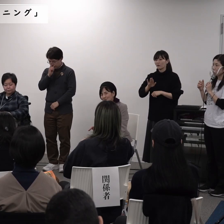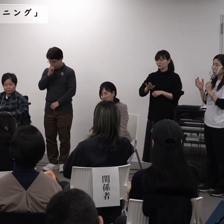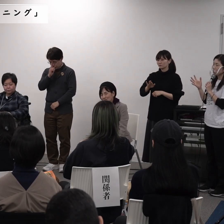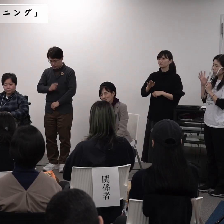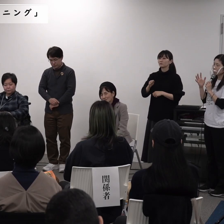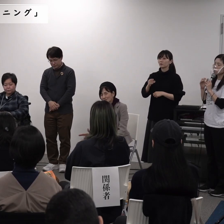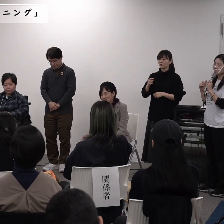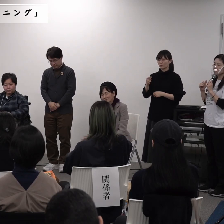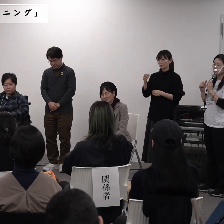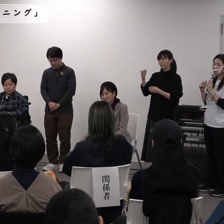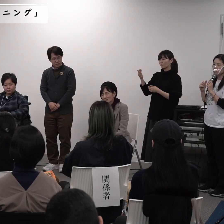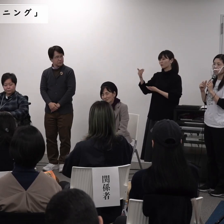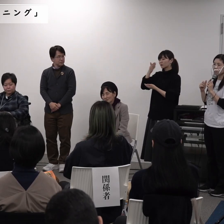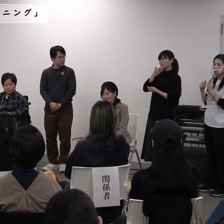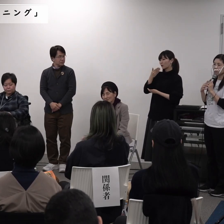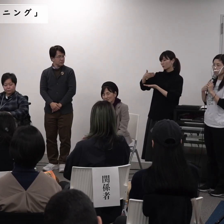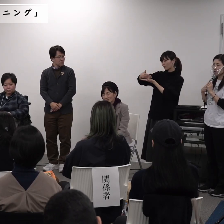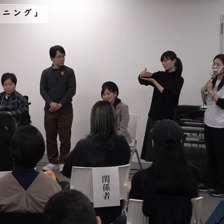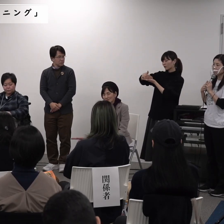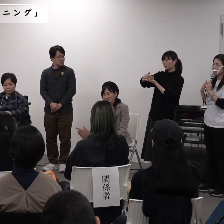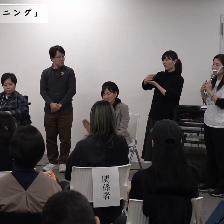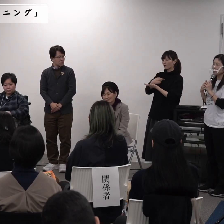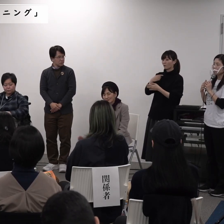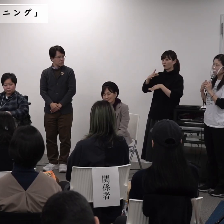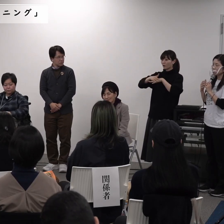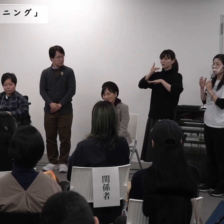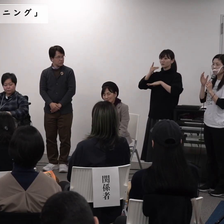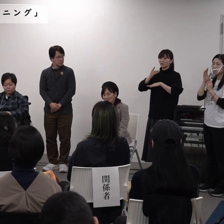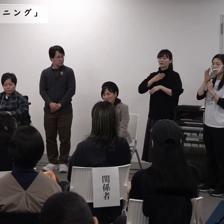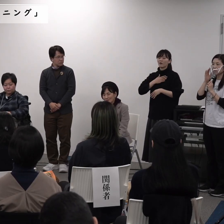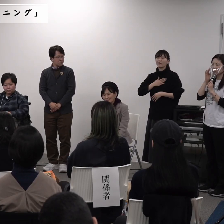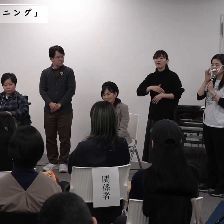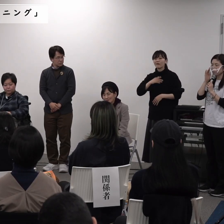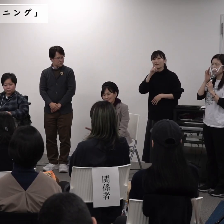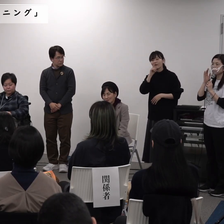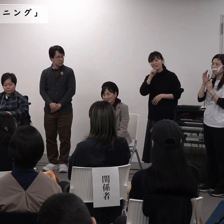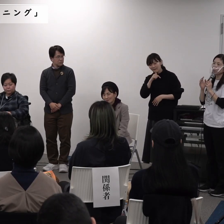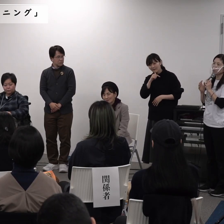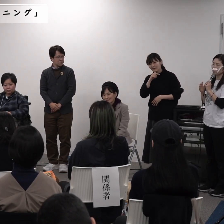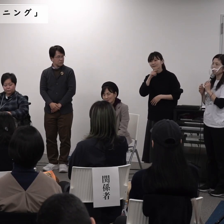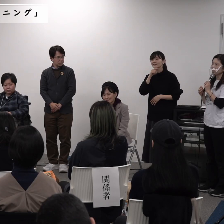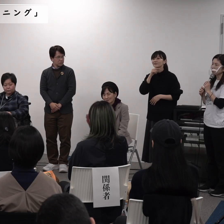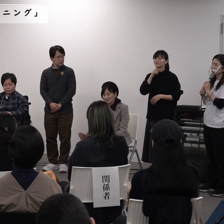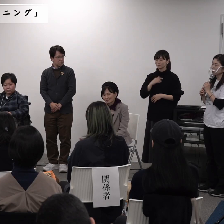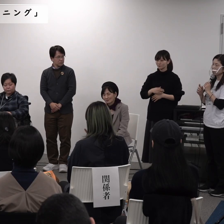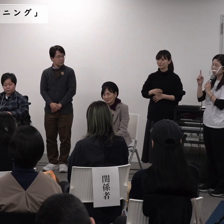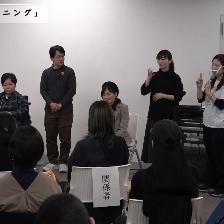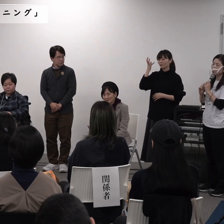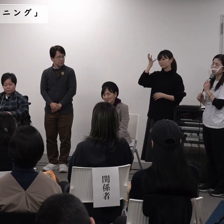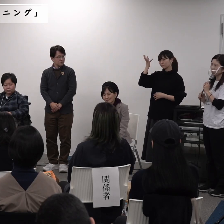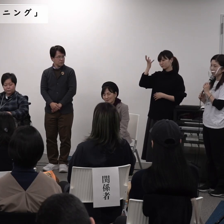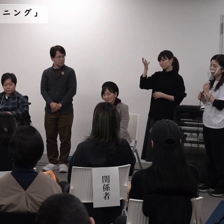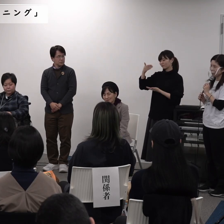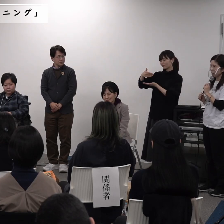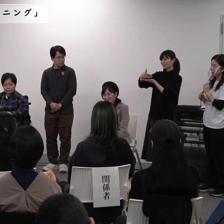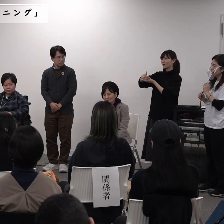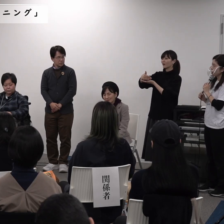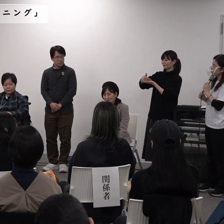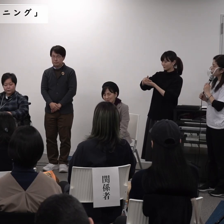佐藤さんの話を聞いてね私も初めてそういうことなんだろうなっていうことを想像したエピソードでした